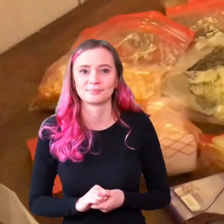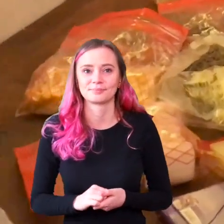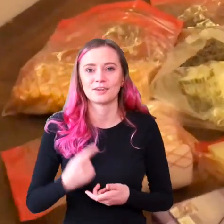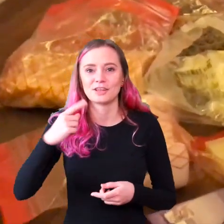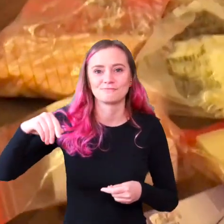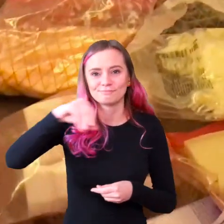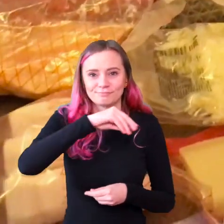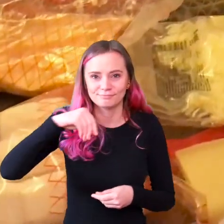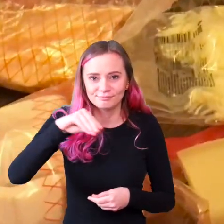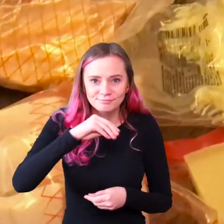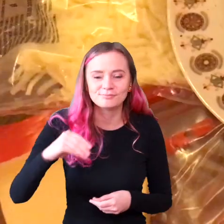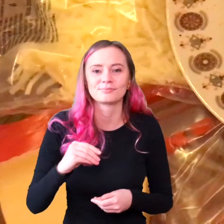Trošku to posypeme.